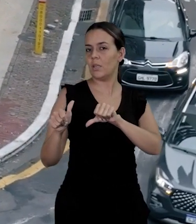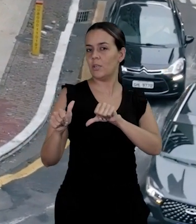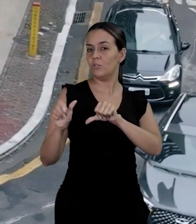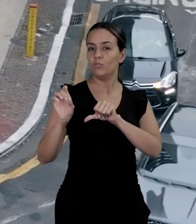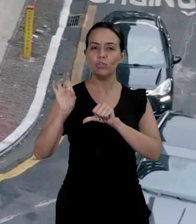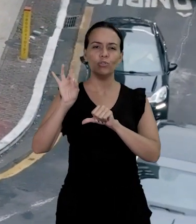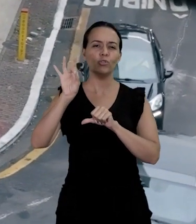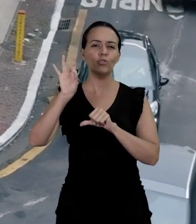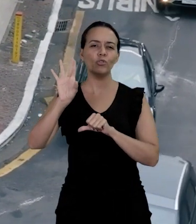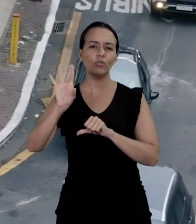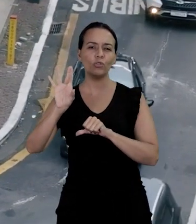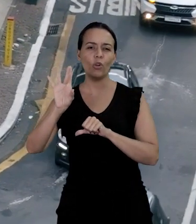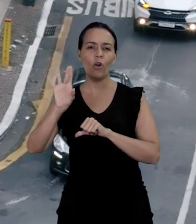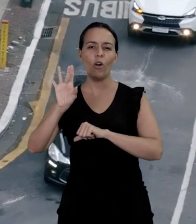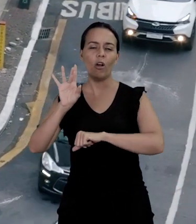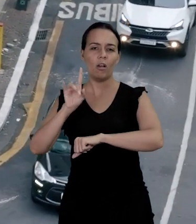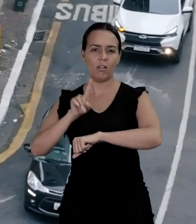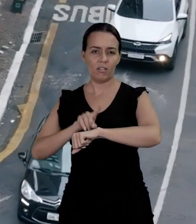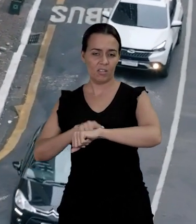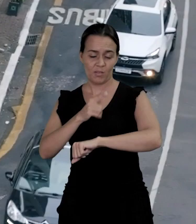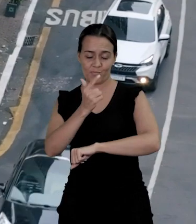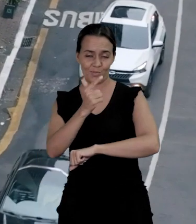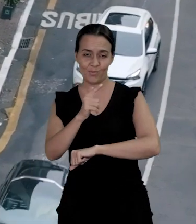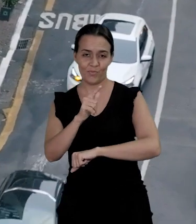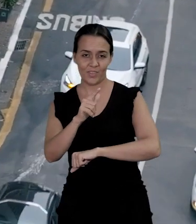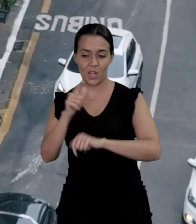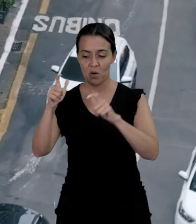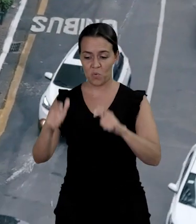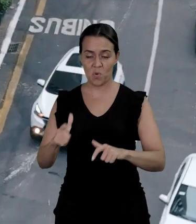por sua vez, a genética, a biologia molecular,